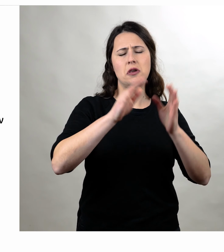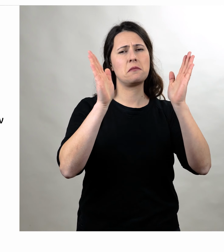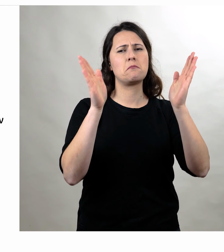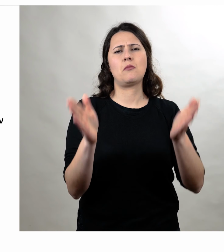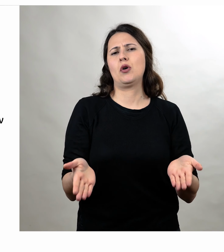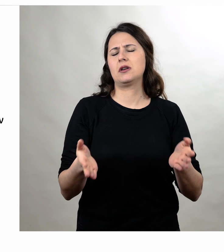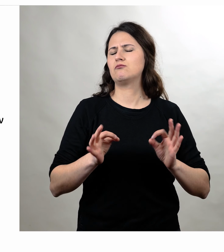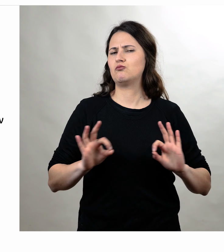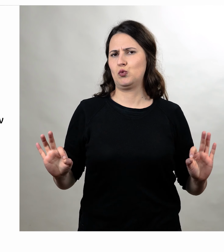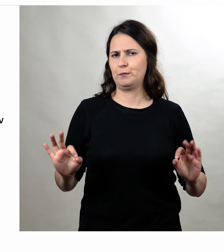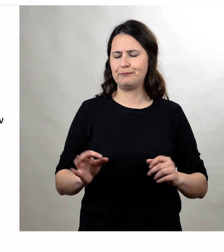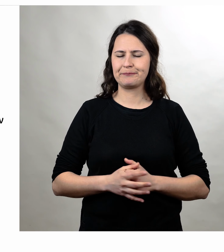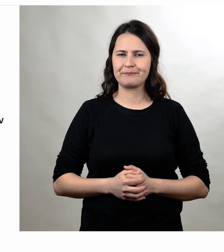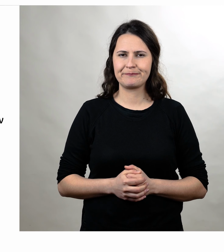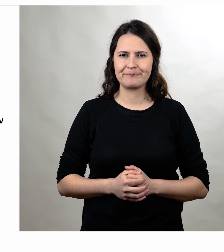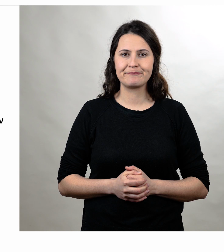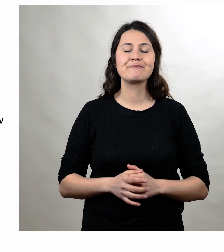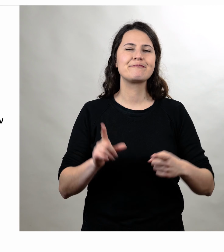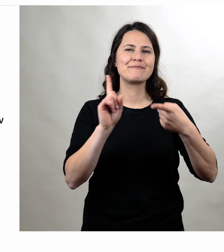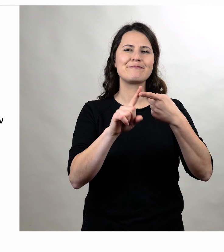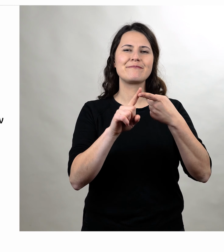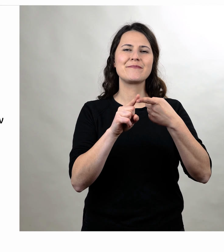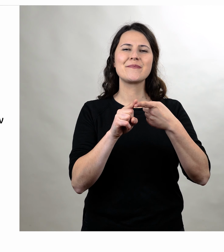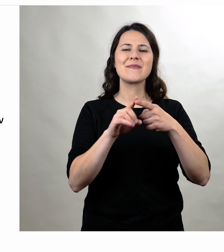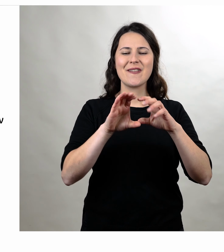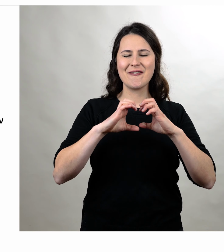Διάσχιση με φουσκωτή βάρκα